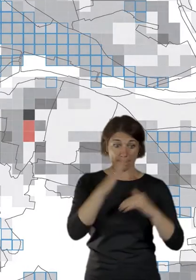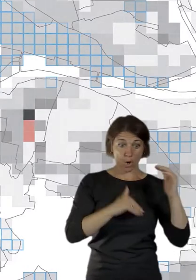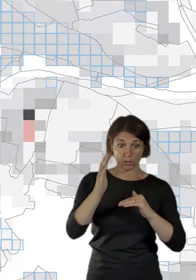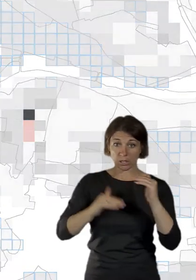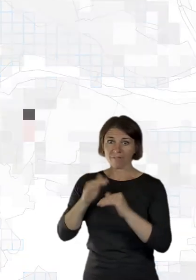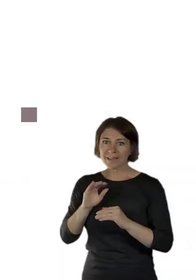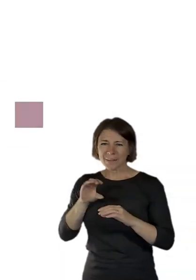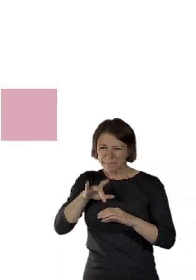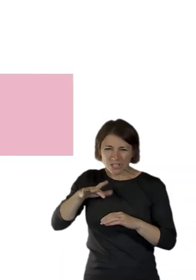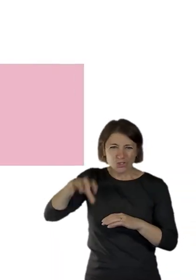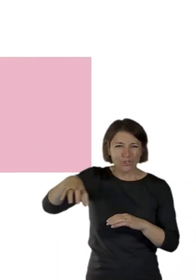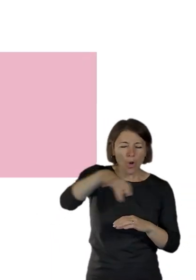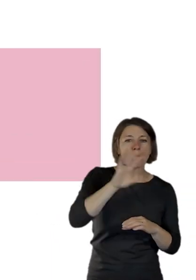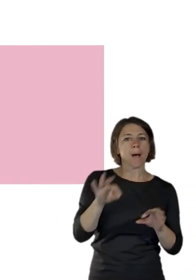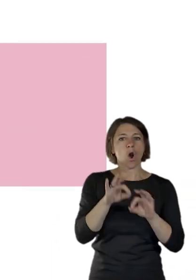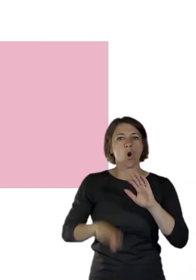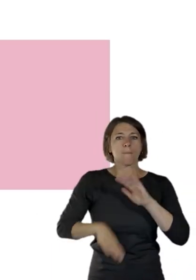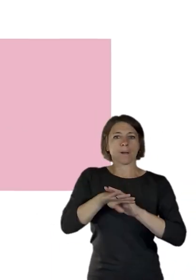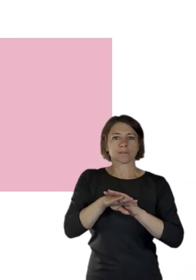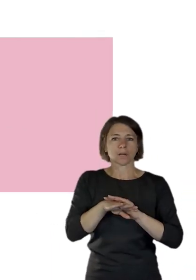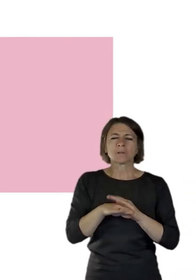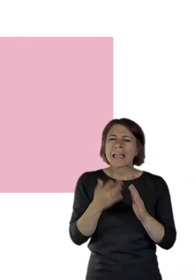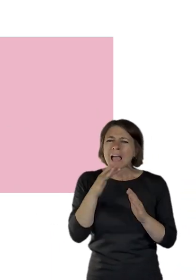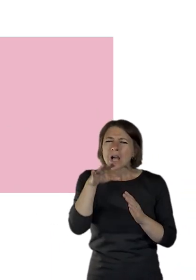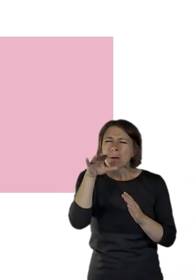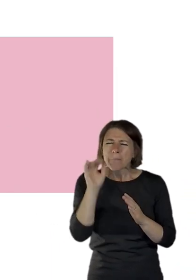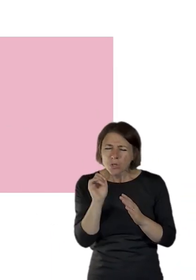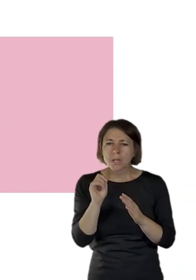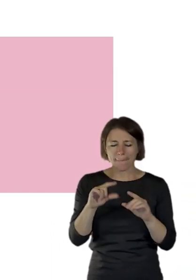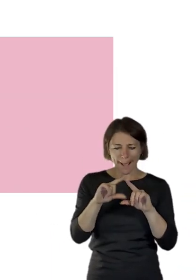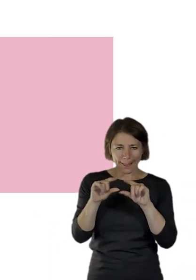Výšková regulace je stanovená pomocí čtvercových ploch 100 × 100 m.